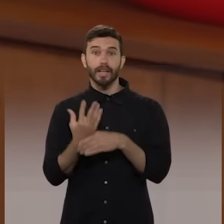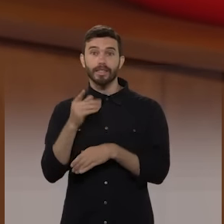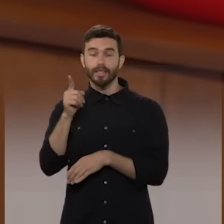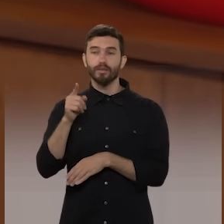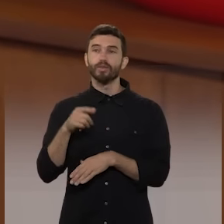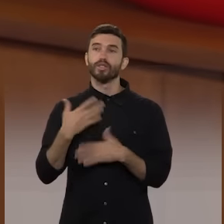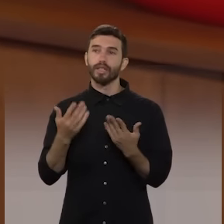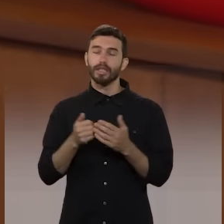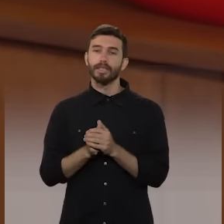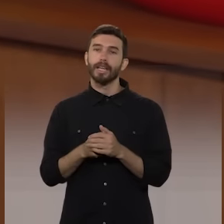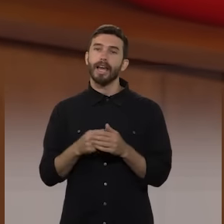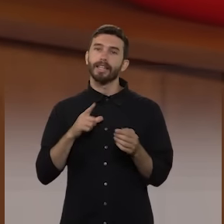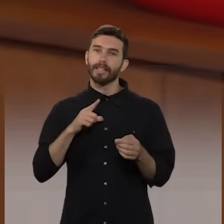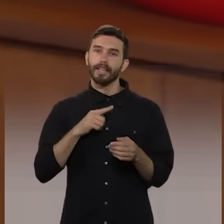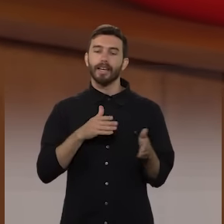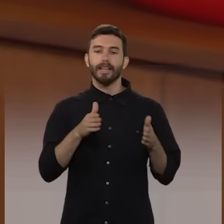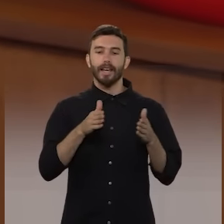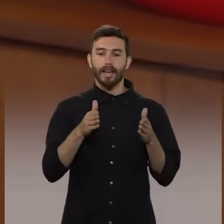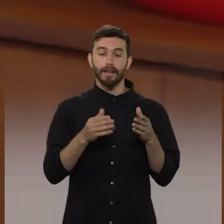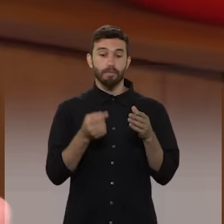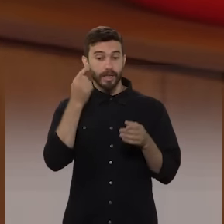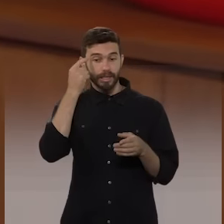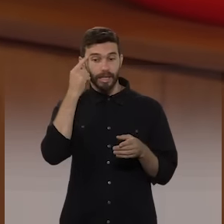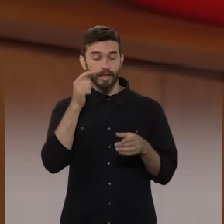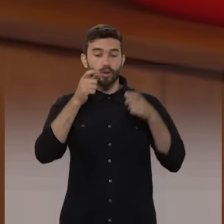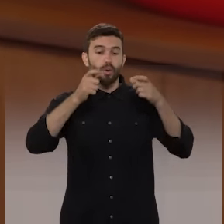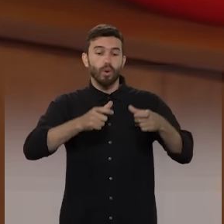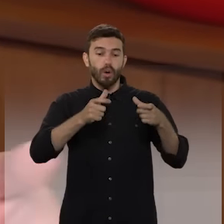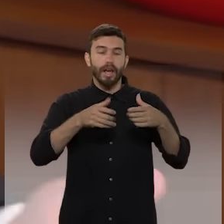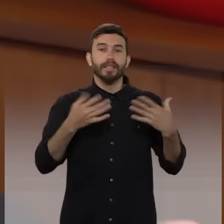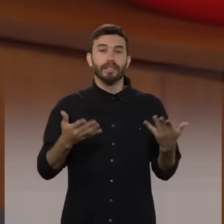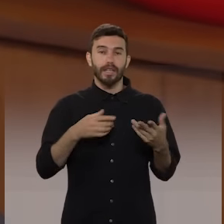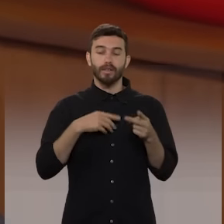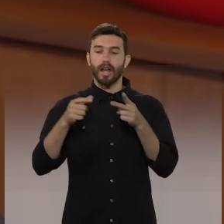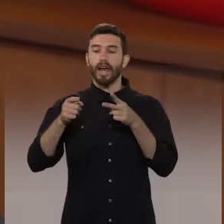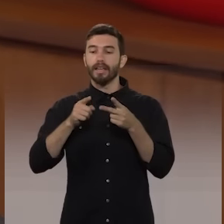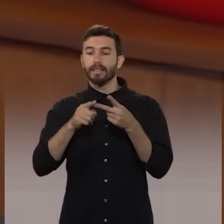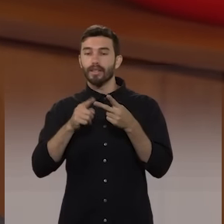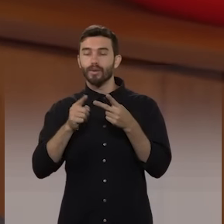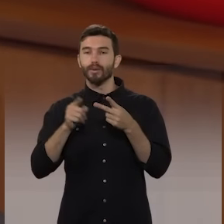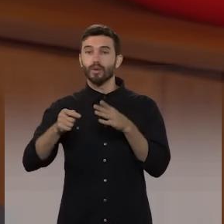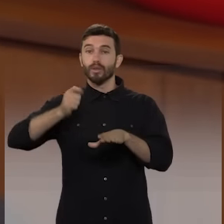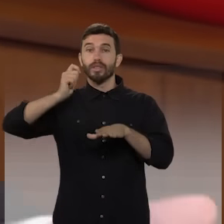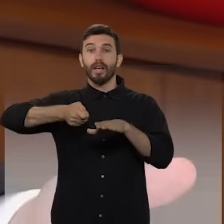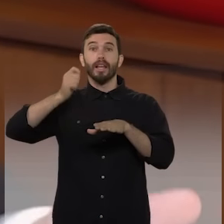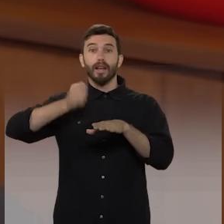passam por a geração nesses locais, após disso, leilões de linha de transmissão para que possa ser